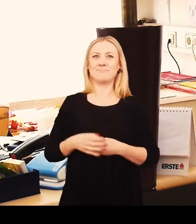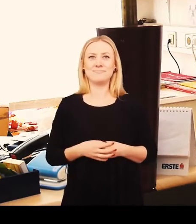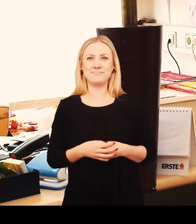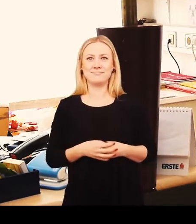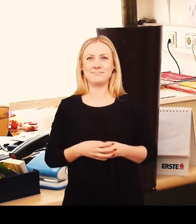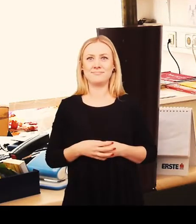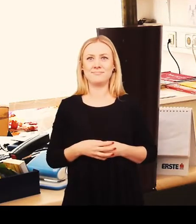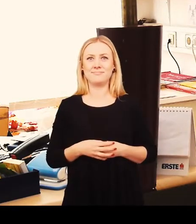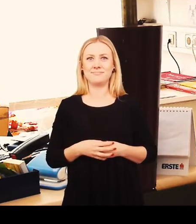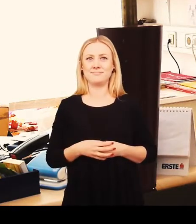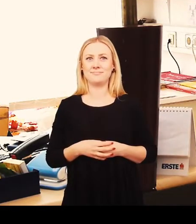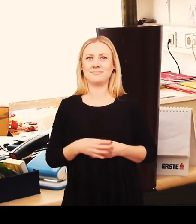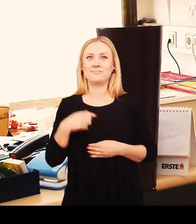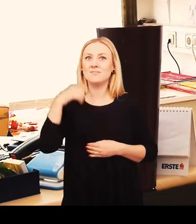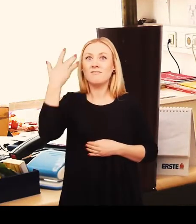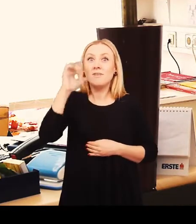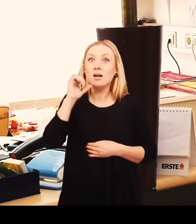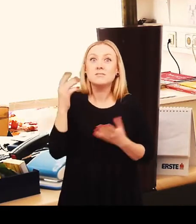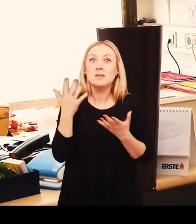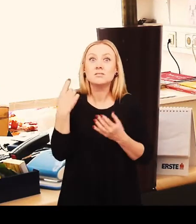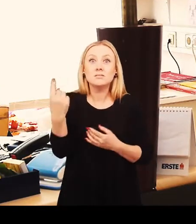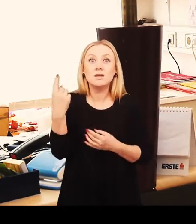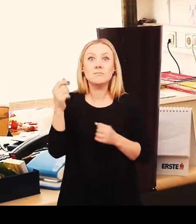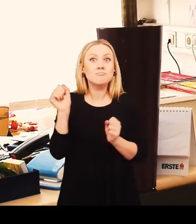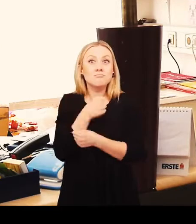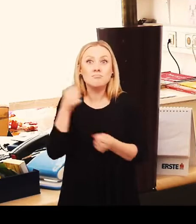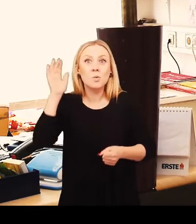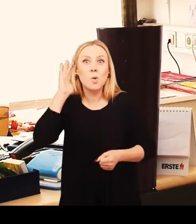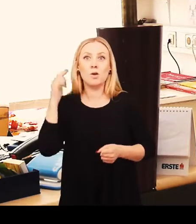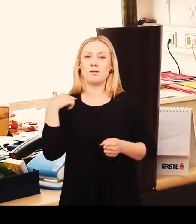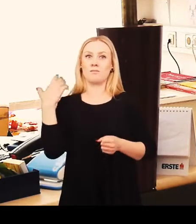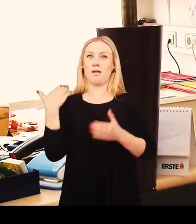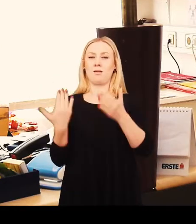Ich wusste damals nicht, dass sie mich nicht hören kann, ich war neu hier und nicht darauf vorbereitet,